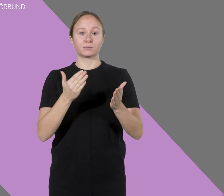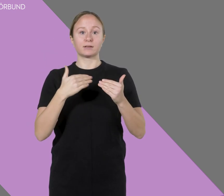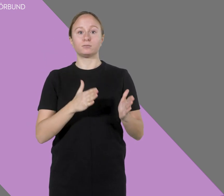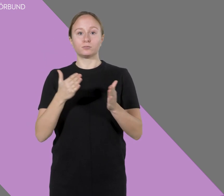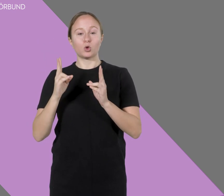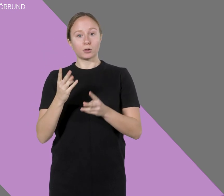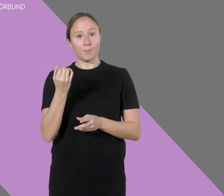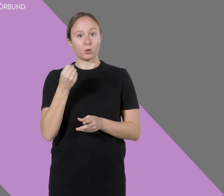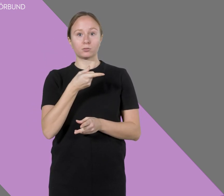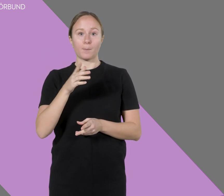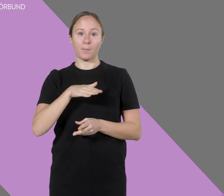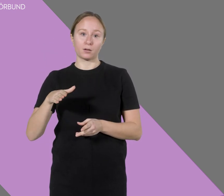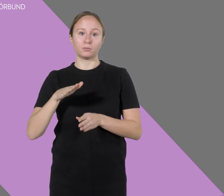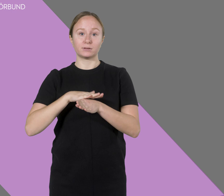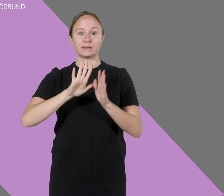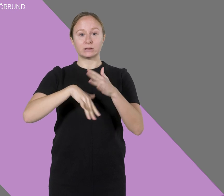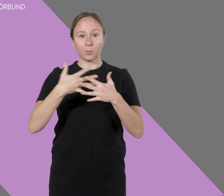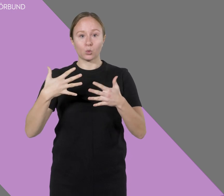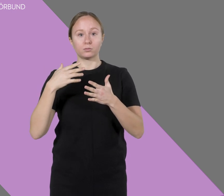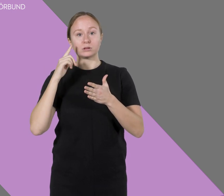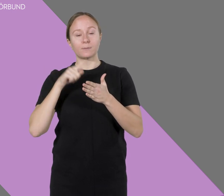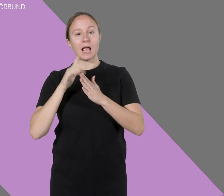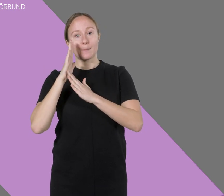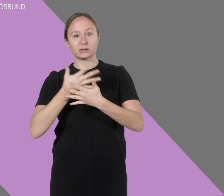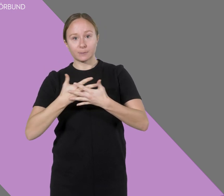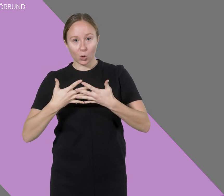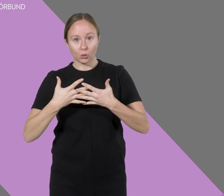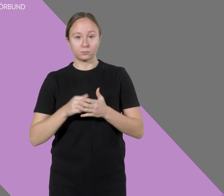I mån av möjlighet antas också andra barn som använder teckenspråk som hemspråk, -